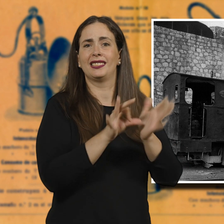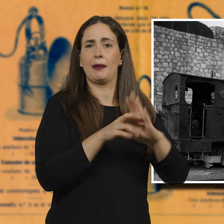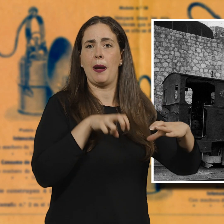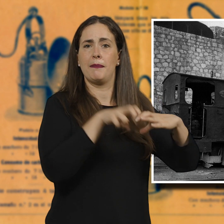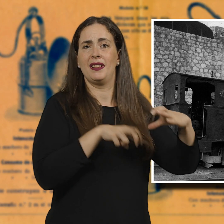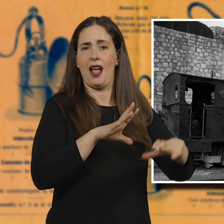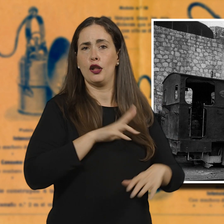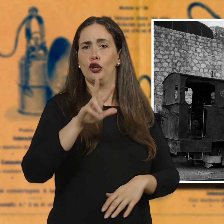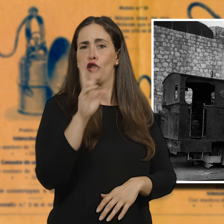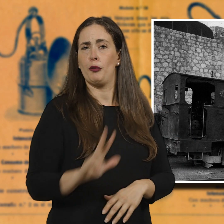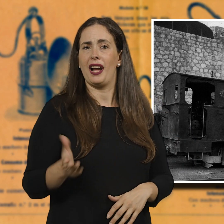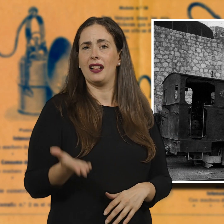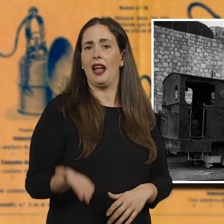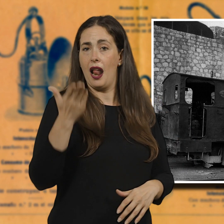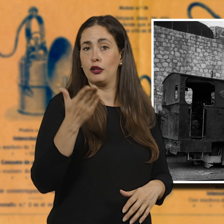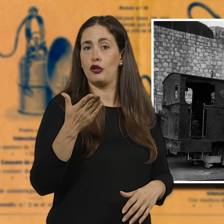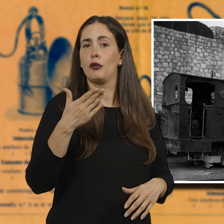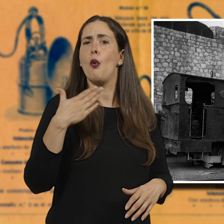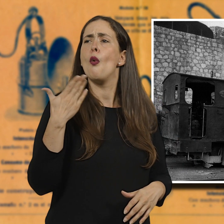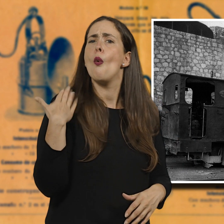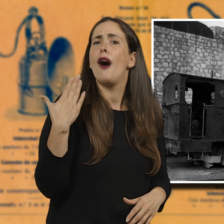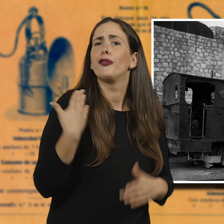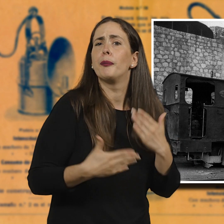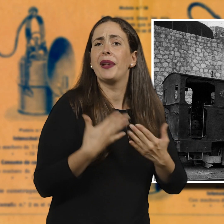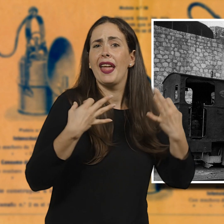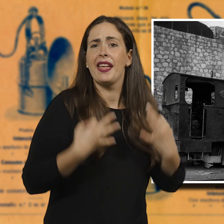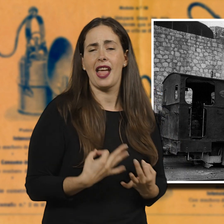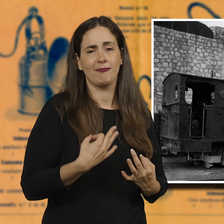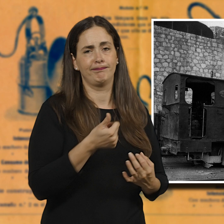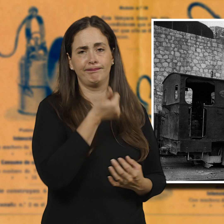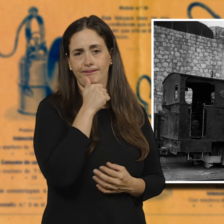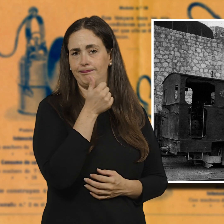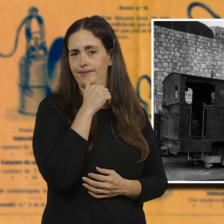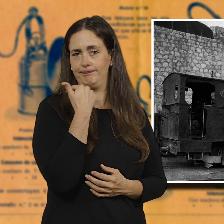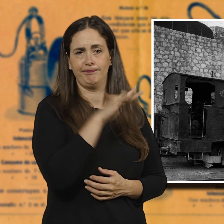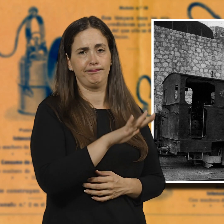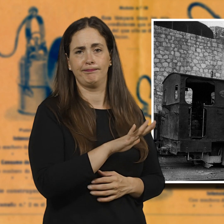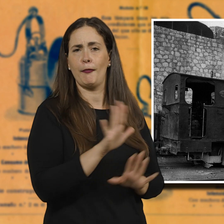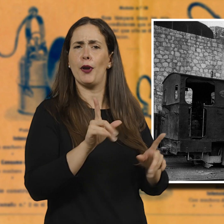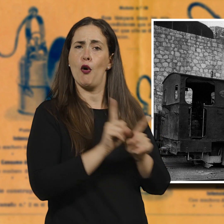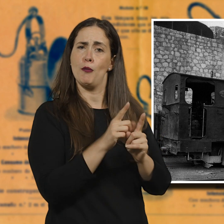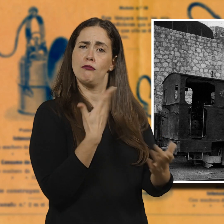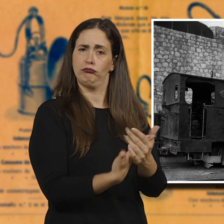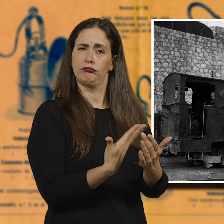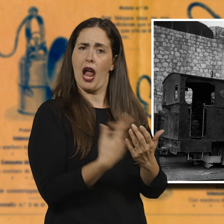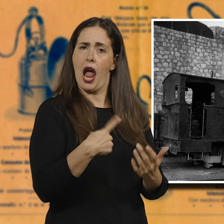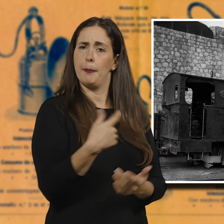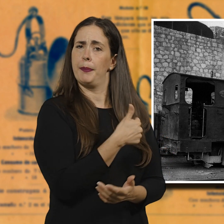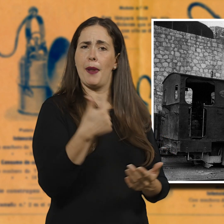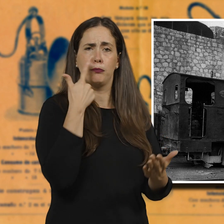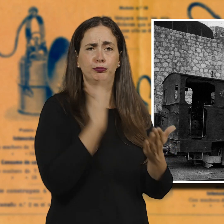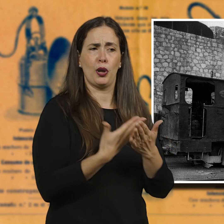aquest sistema a les mines de l’Alt Llobregat, però consta que les primeres proves